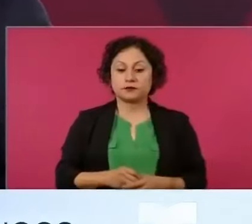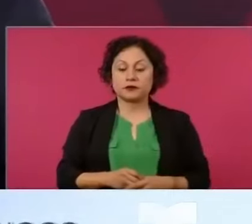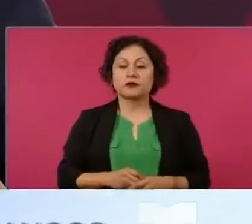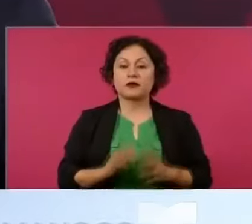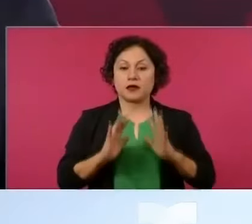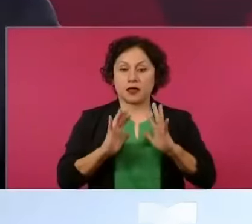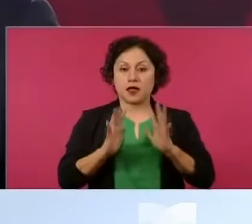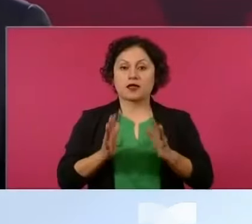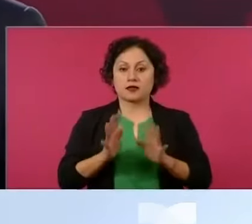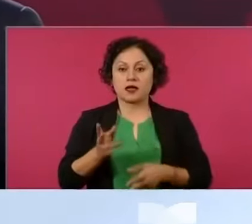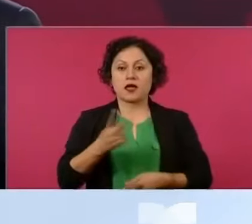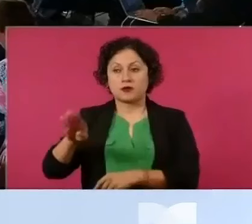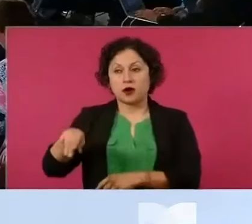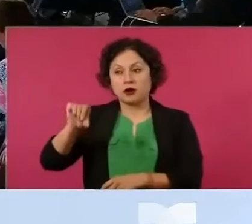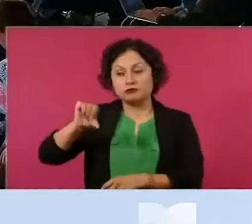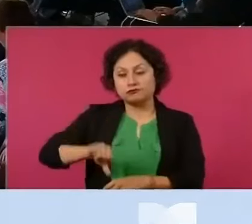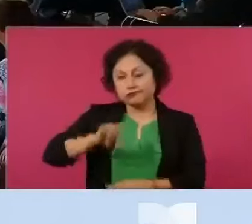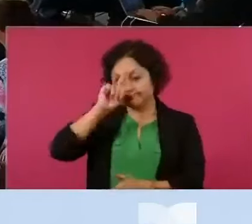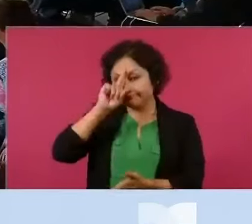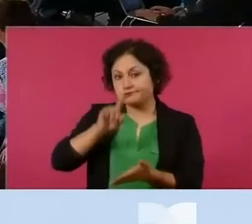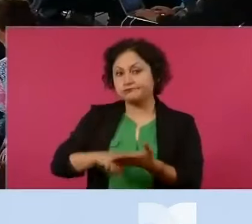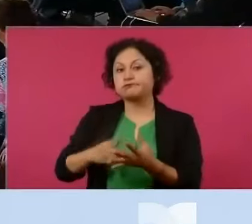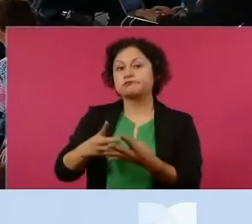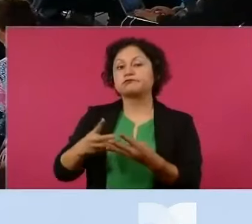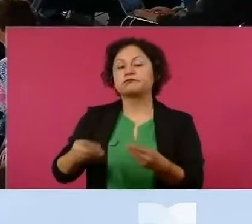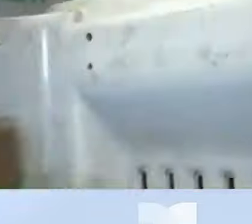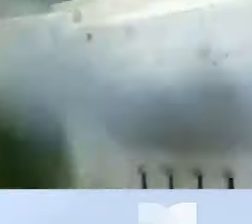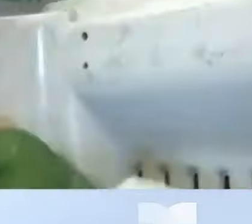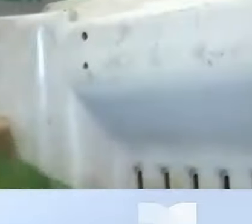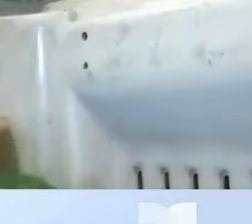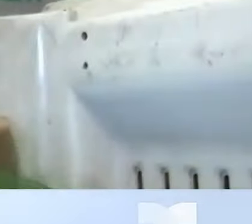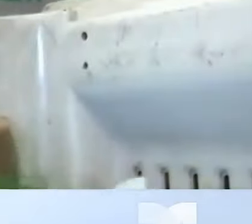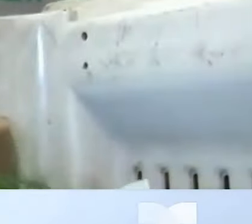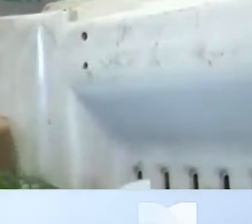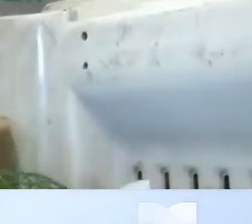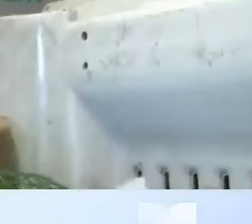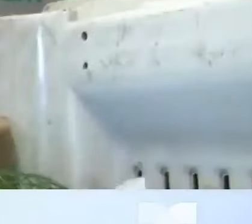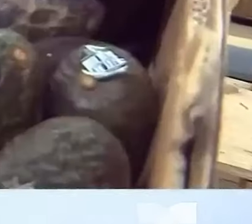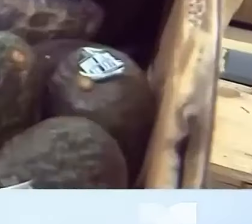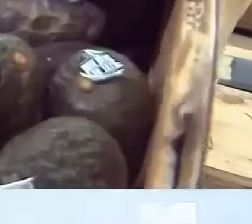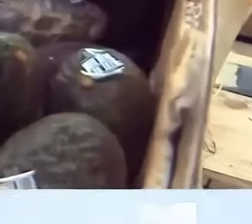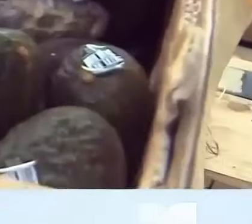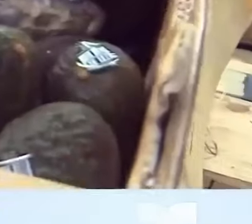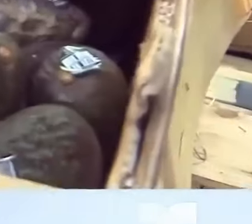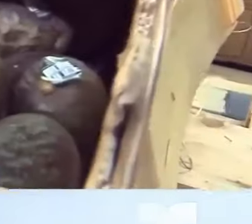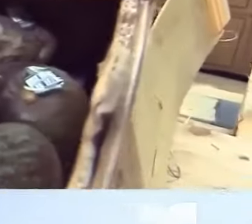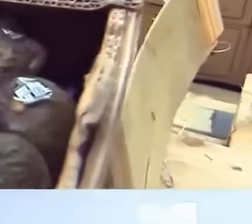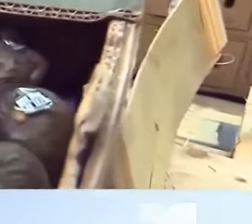DELICTIVA EN LAS REGIONES PRODUCTORAS DEL ORO VERDE. SE ESTÁ NORMALIZANDO EN SU CONFERENCIA MAÑANERA, EL